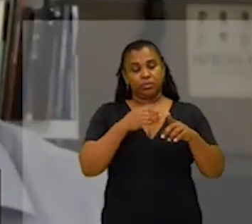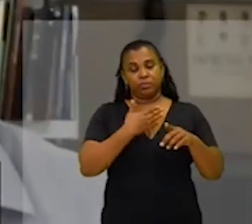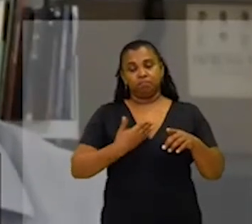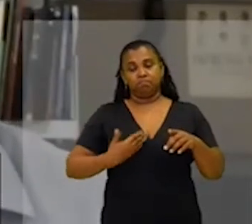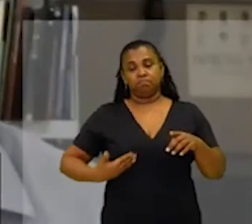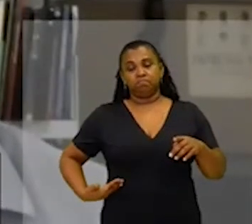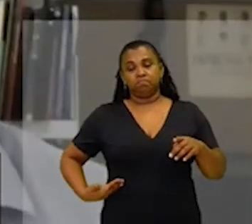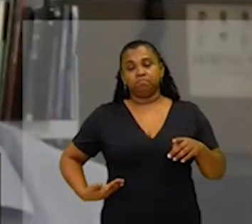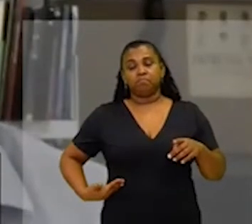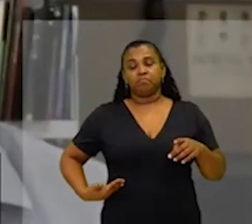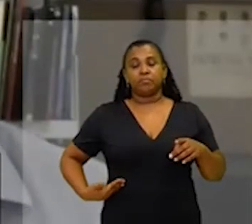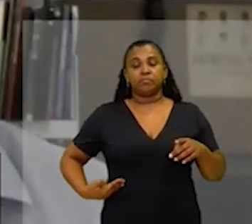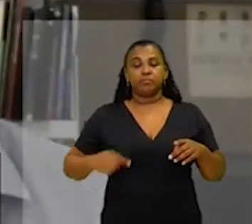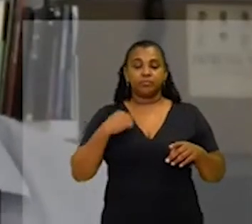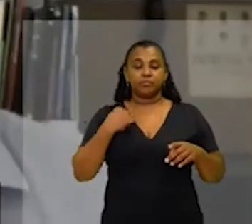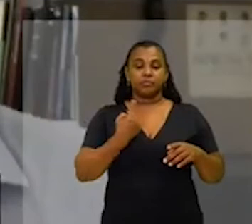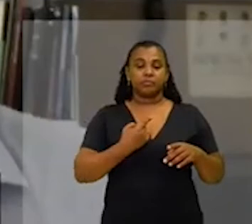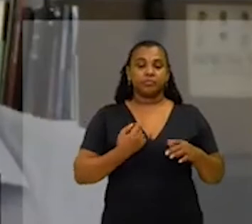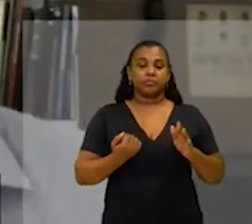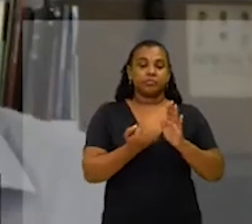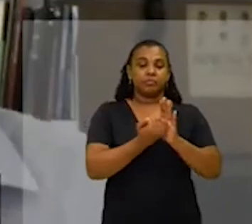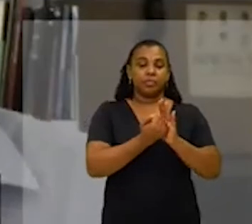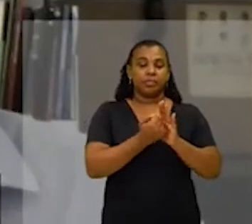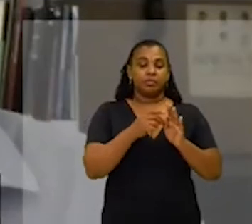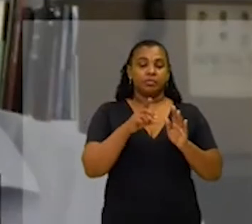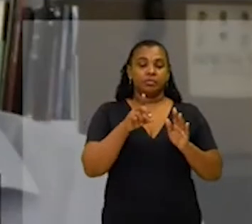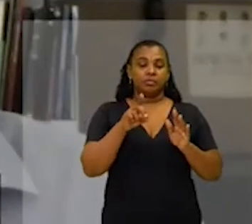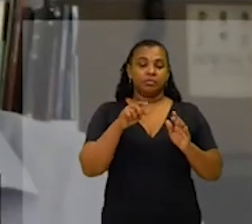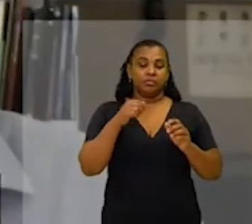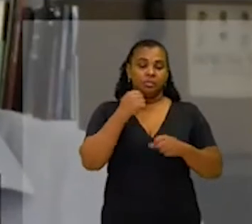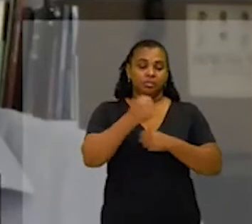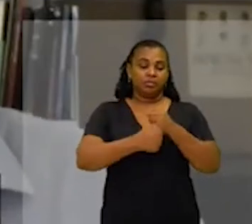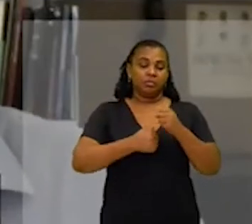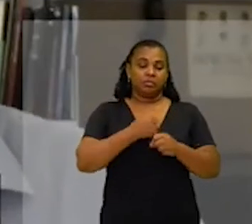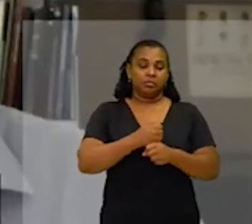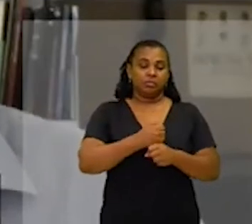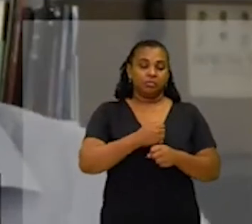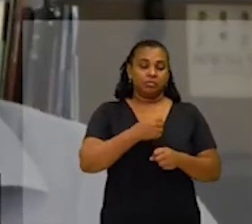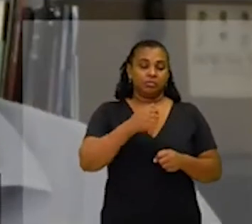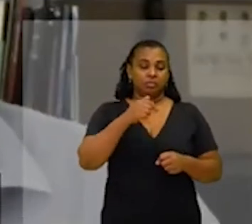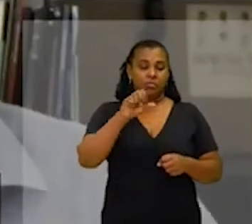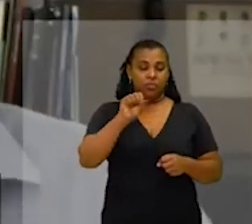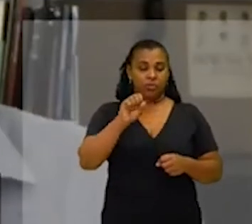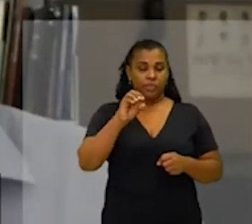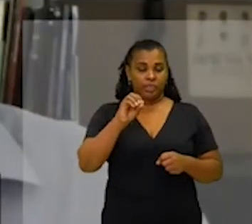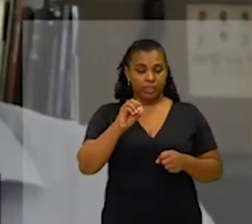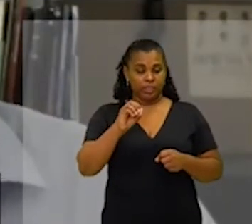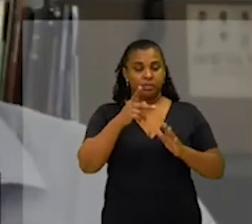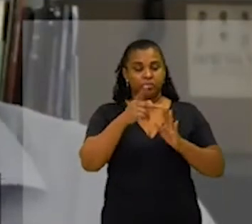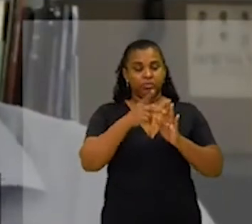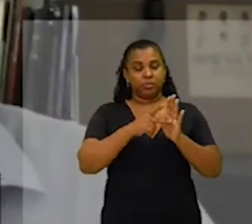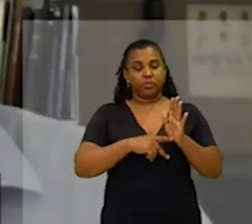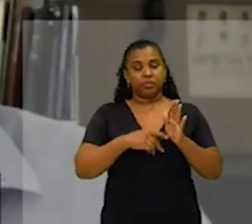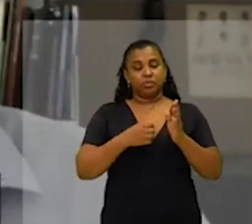para nós é um barco essa década de 80 esse projeto que ele de 1983 quando Amy dias é um parlamentar